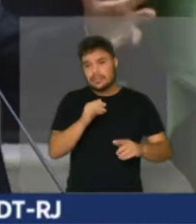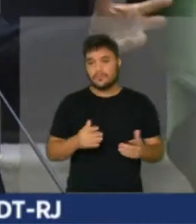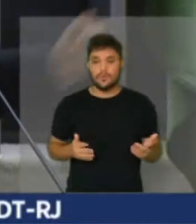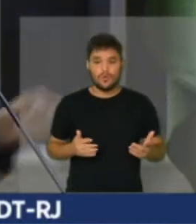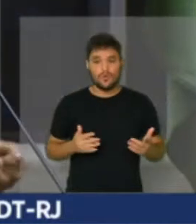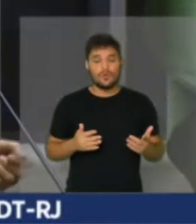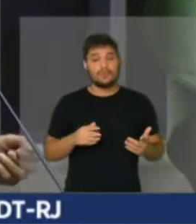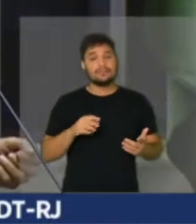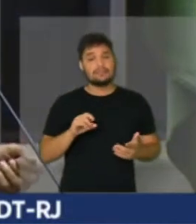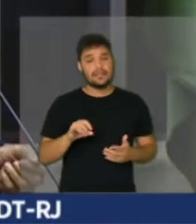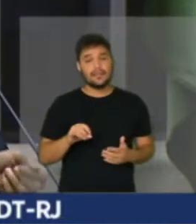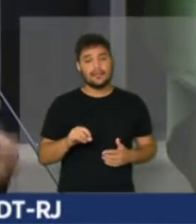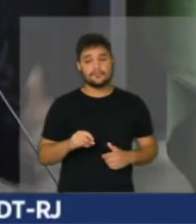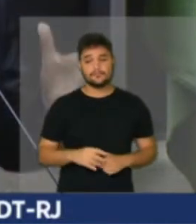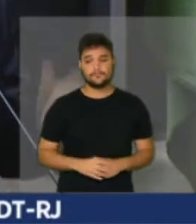ADMITIR QUE SEJA LEGAL MAS HÁ CONFLITO DE INTERESSES. A